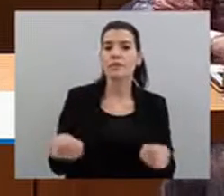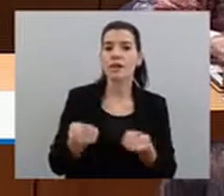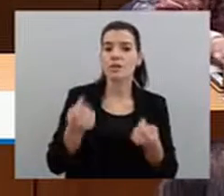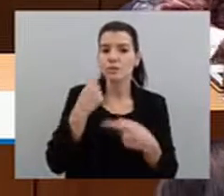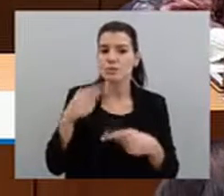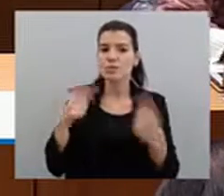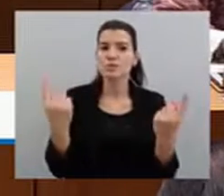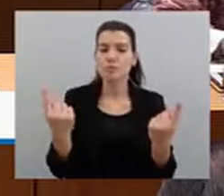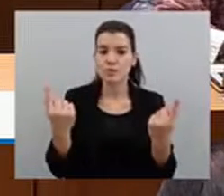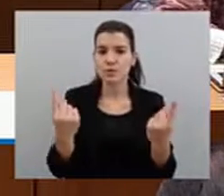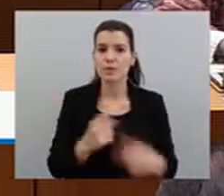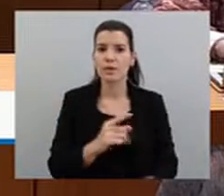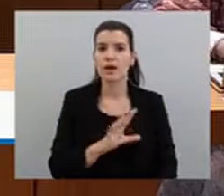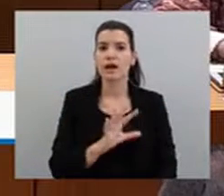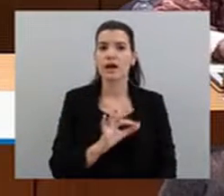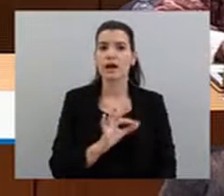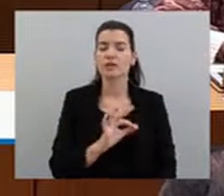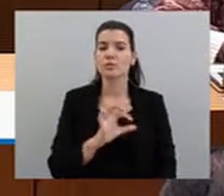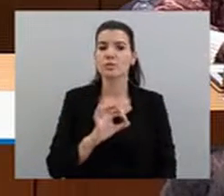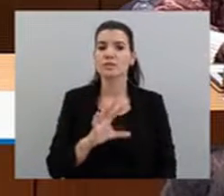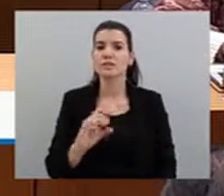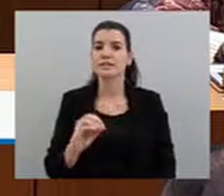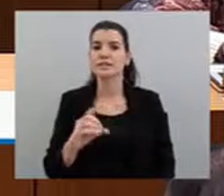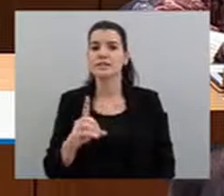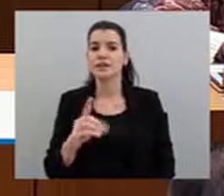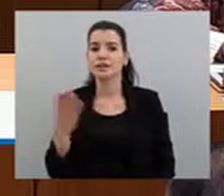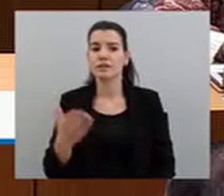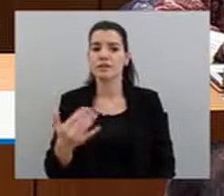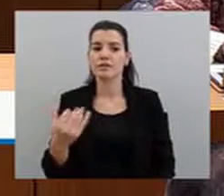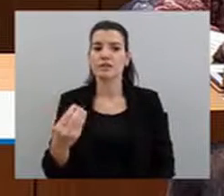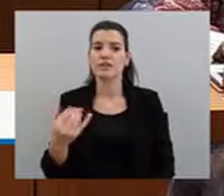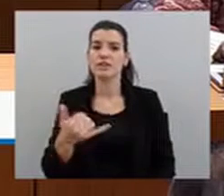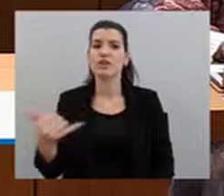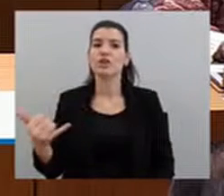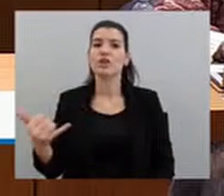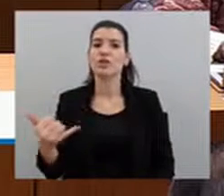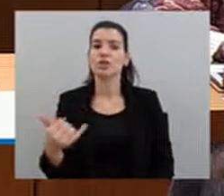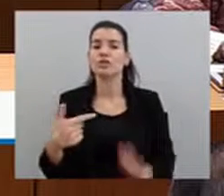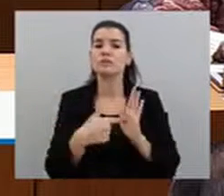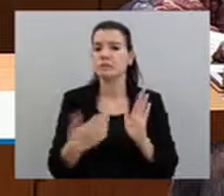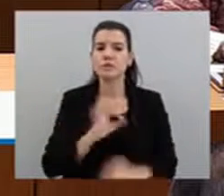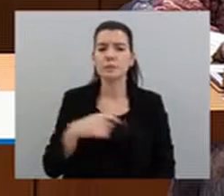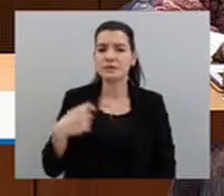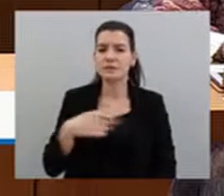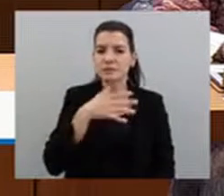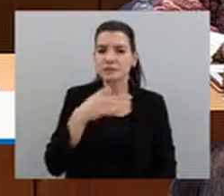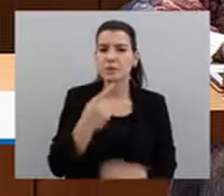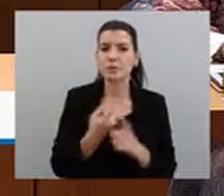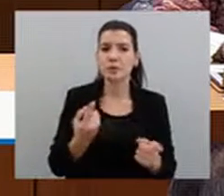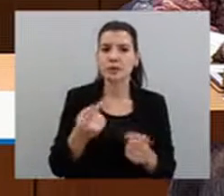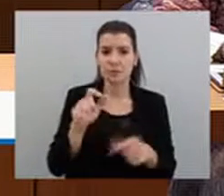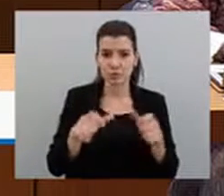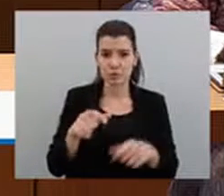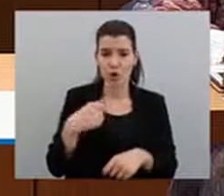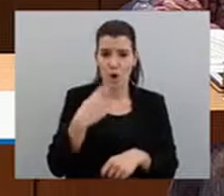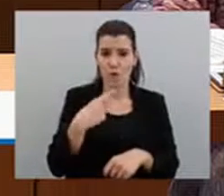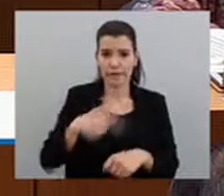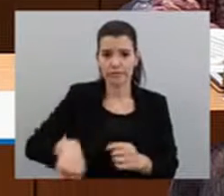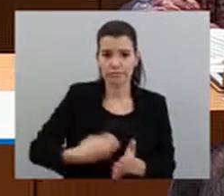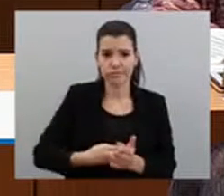14.806/2022. Quer o Senhor Presidente explicar porque vão os oeirenses pagar